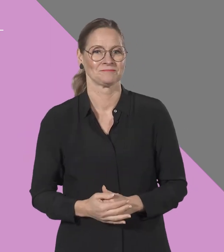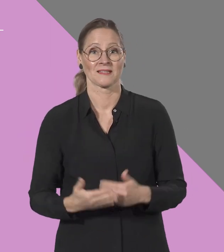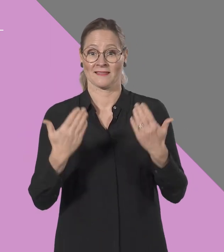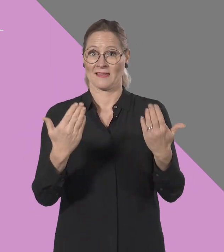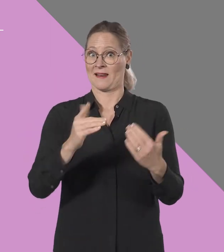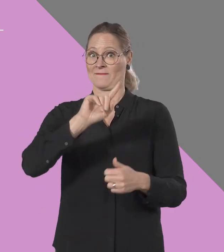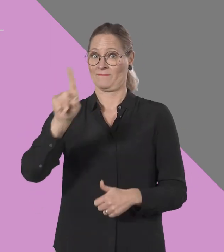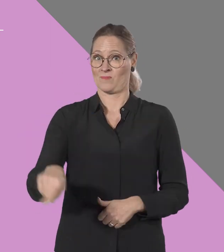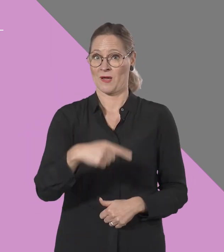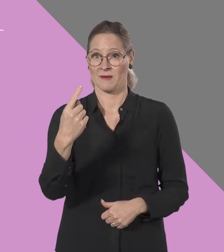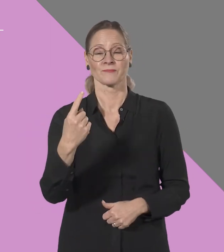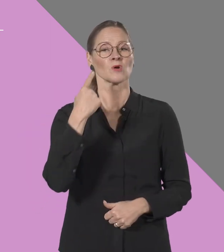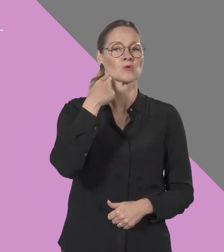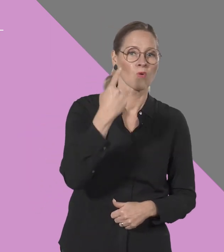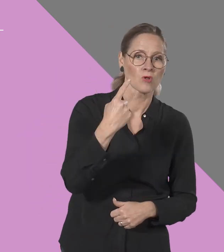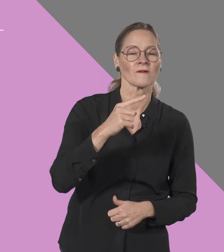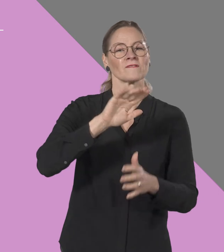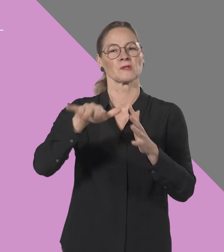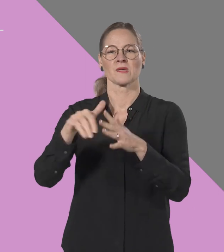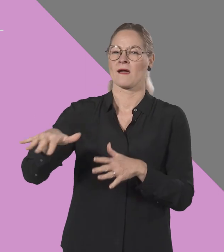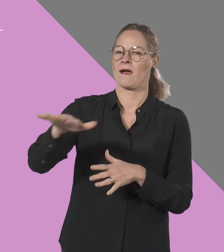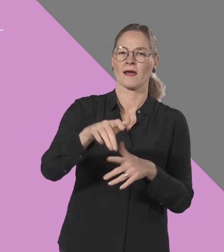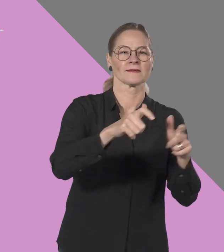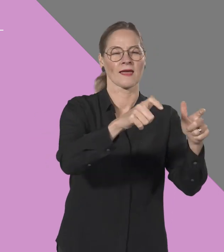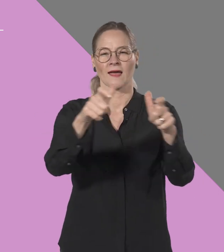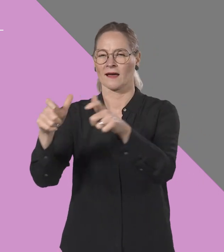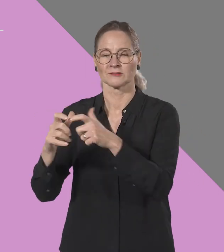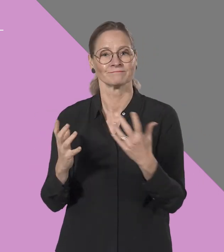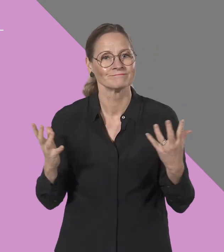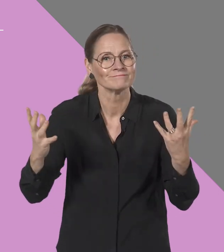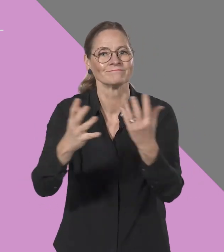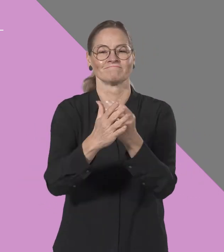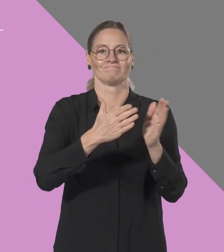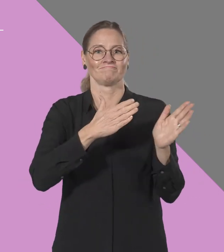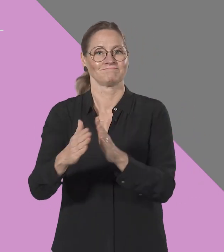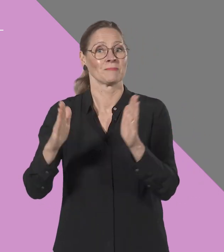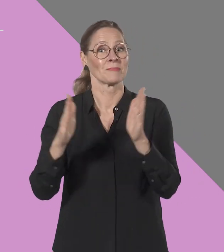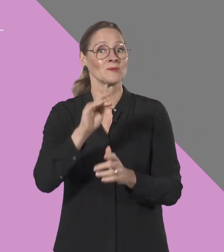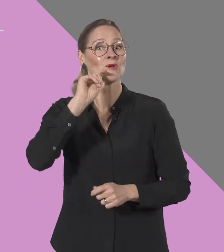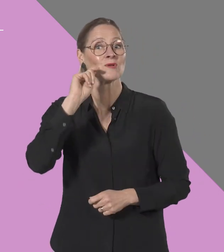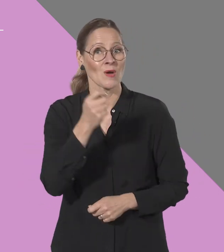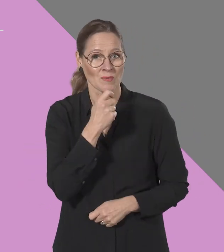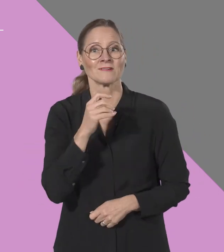Kuulo- ja viittomakielialan järjestöjen yhdessä järjestämät pikkujoulut -